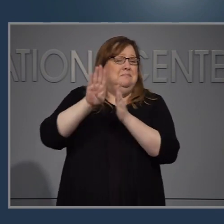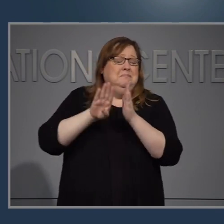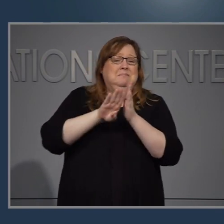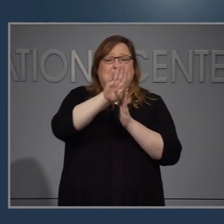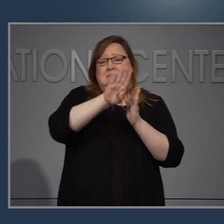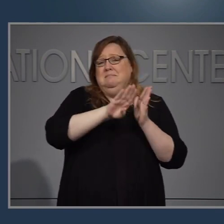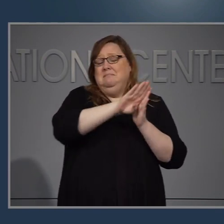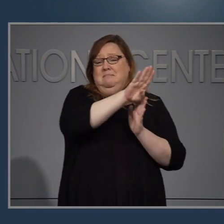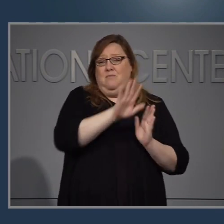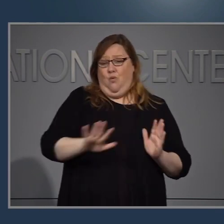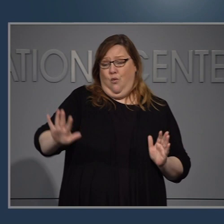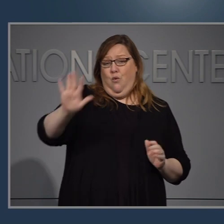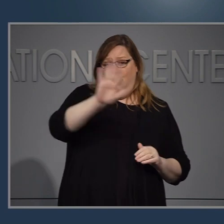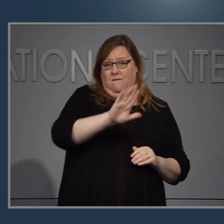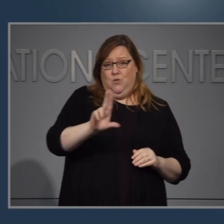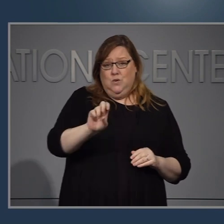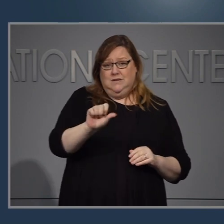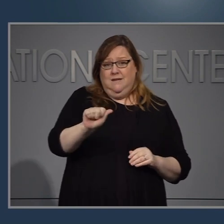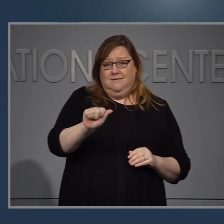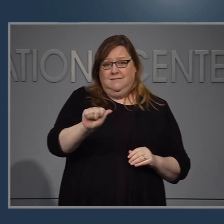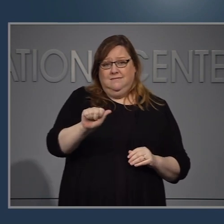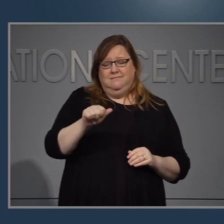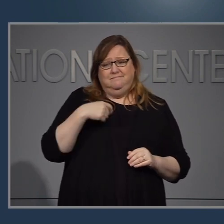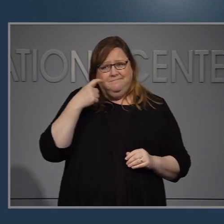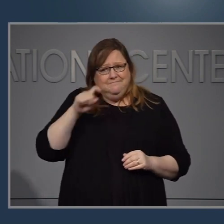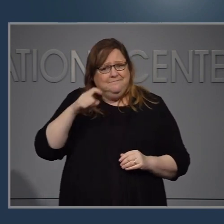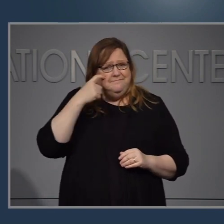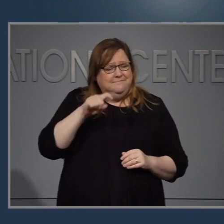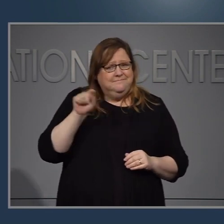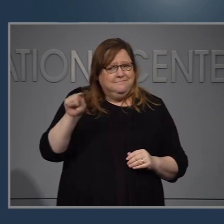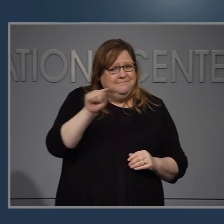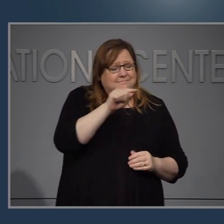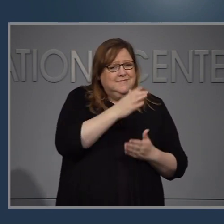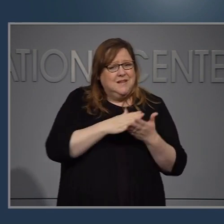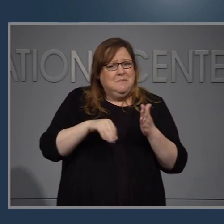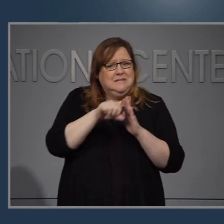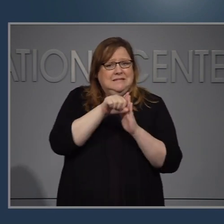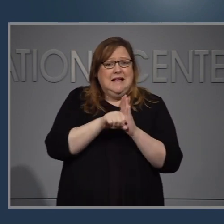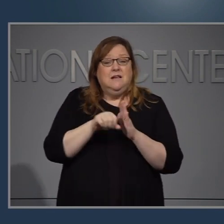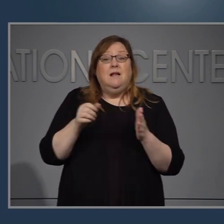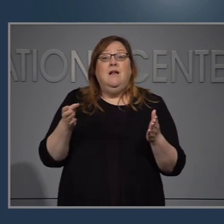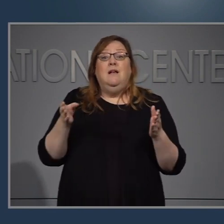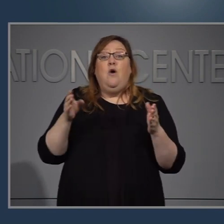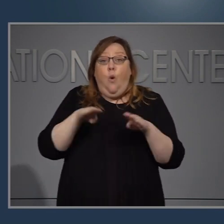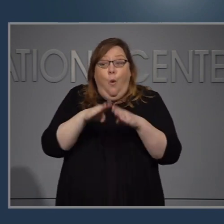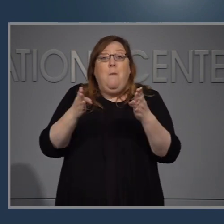retrocediendo están cerrando negocios nuevamente e imponiendo más restricciones.